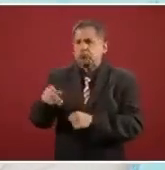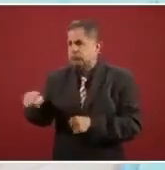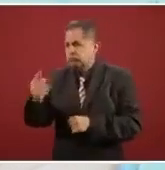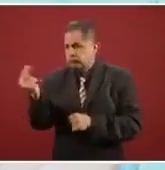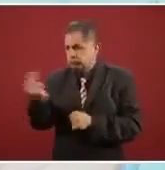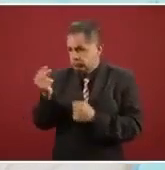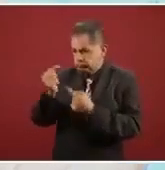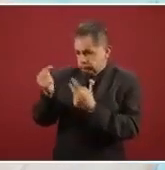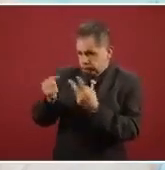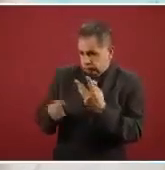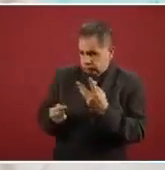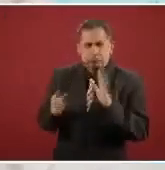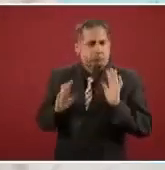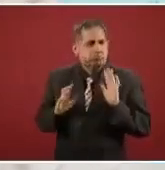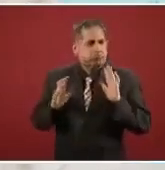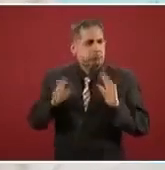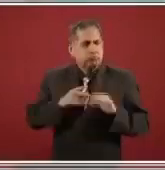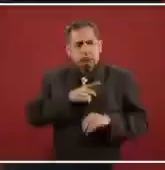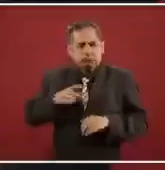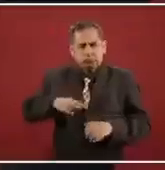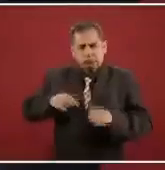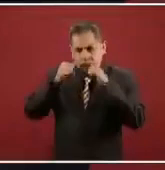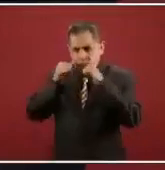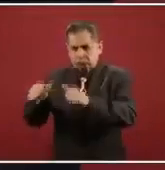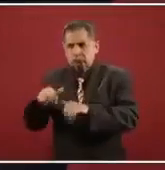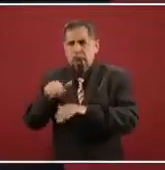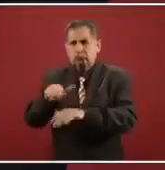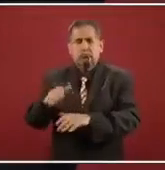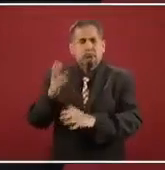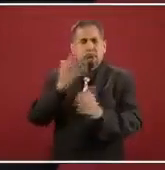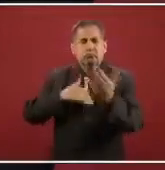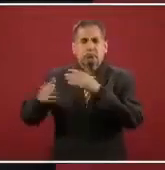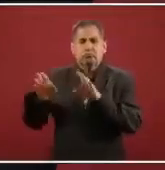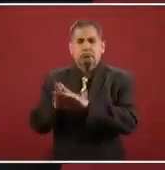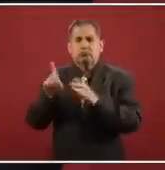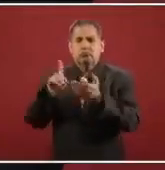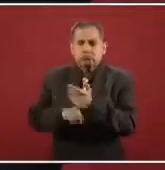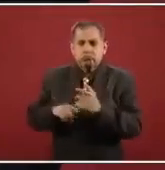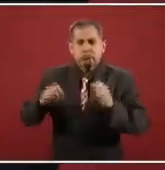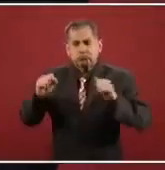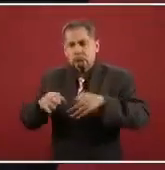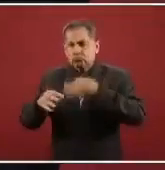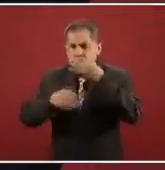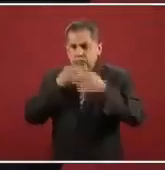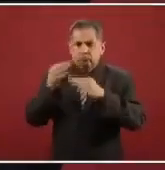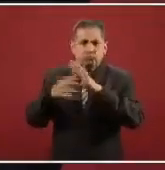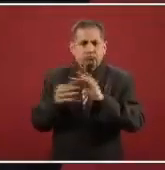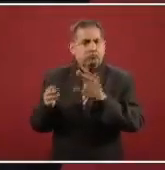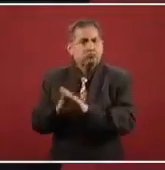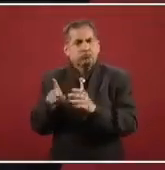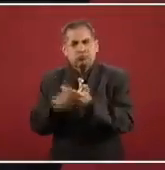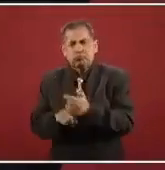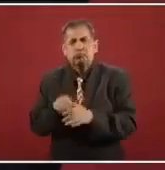sus exigencias en materia de desarrollo, en materia de infraestructura básica en la cuestión